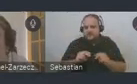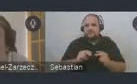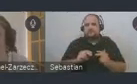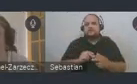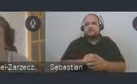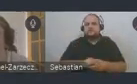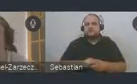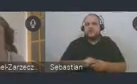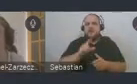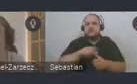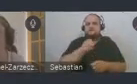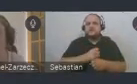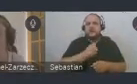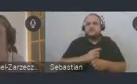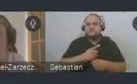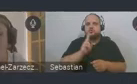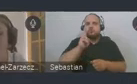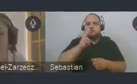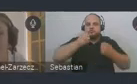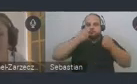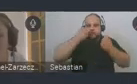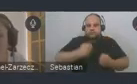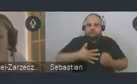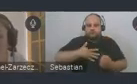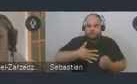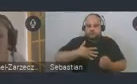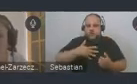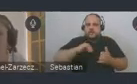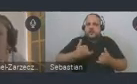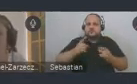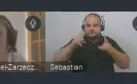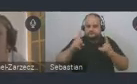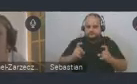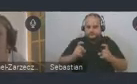z takim oporem przed tym, jak zacząć, takie pogadanki są fajne.